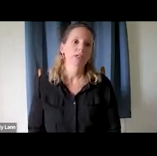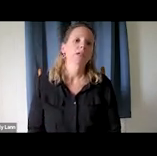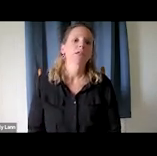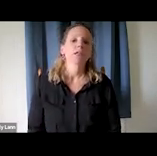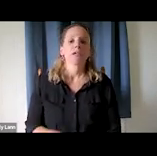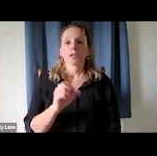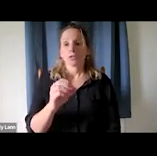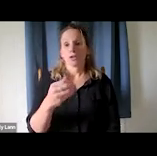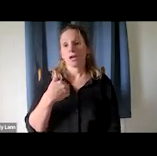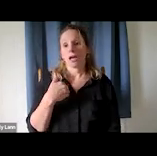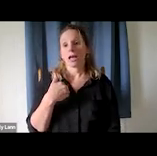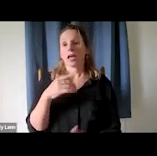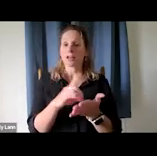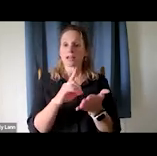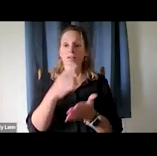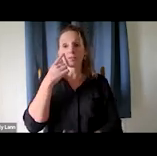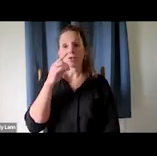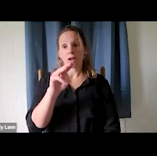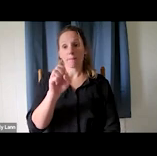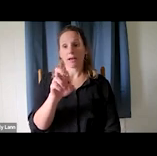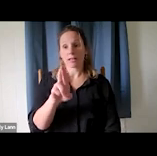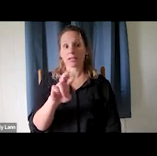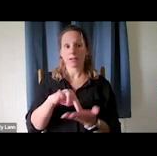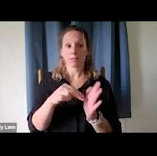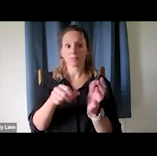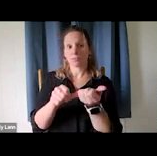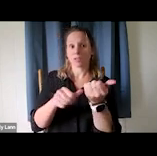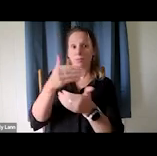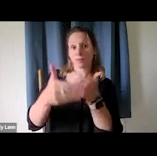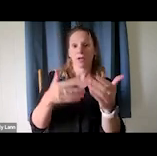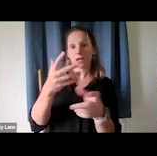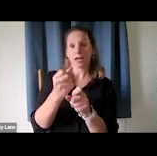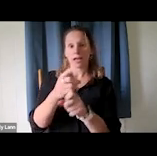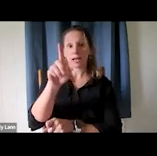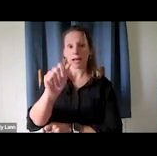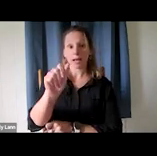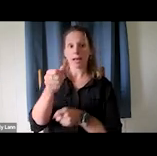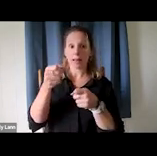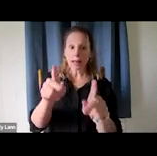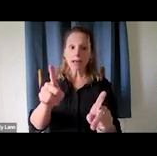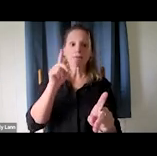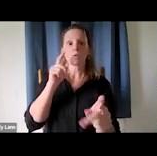Tengo mi propia definición de un MSR, la cual consiste en: "Ayudar en el proceso de obtención de un subsidio por discapacidad mediante la defensa